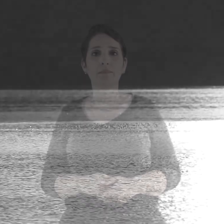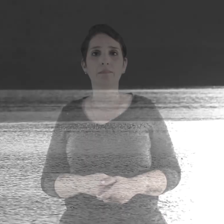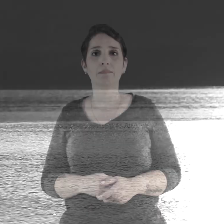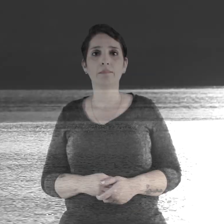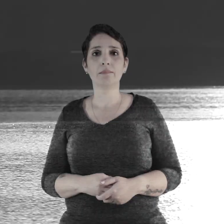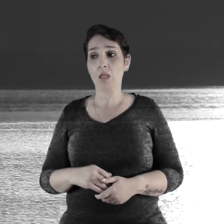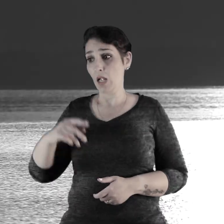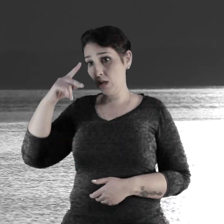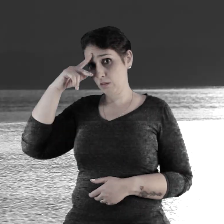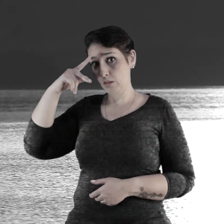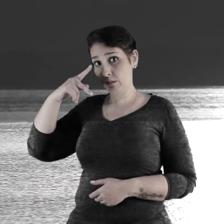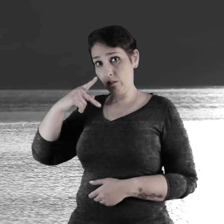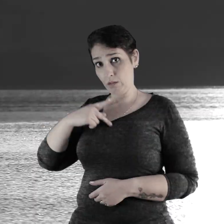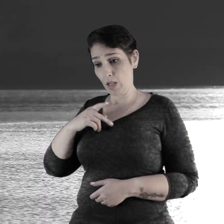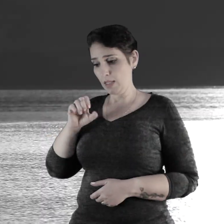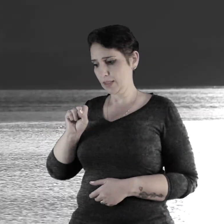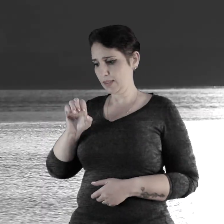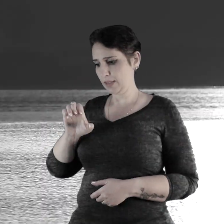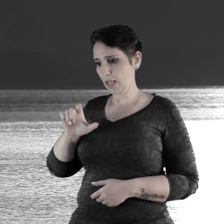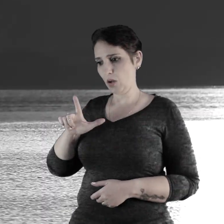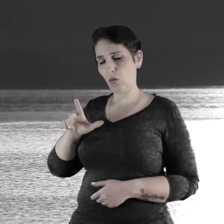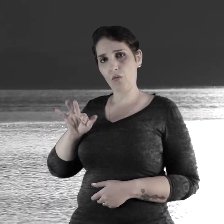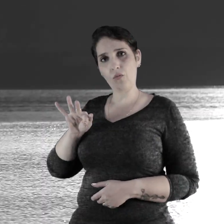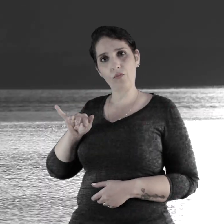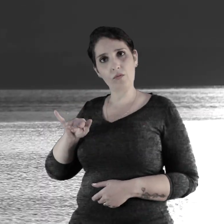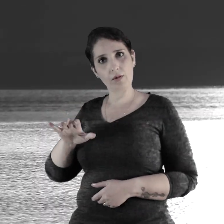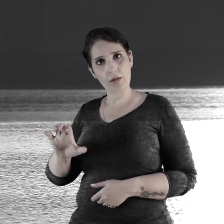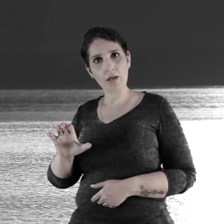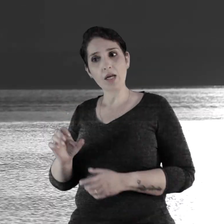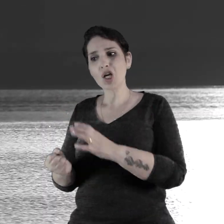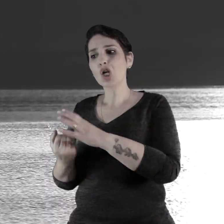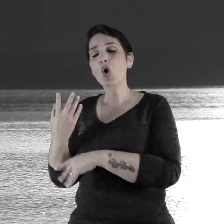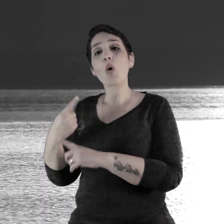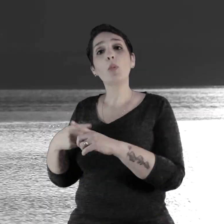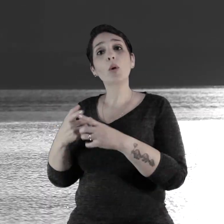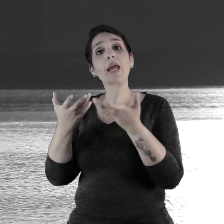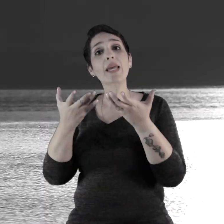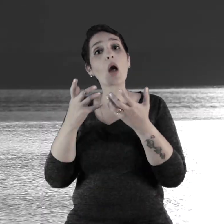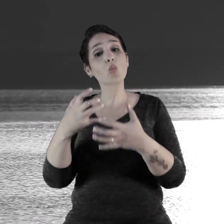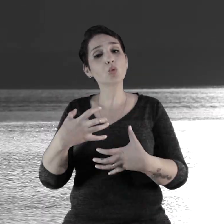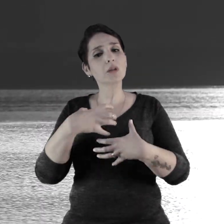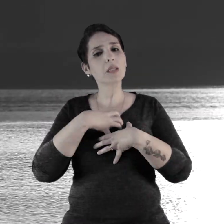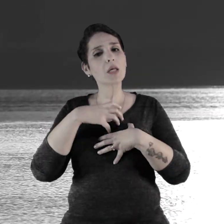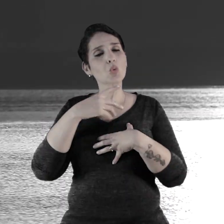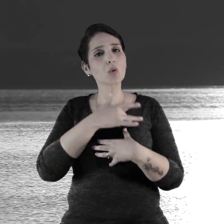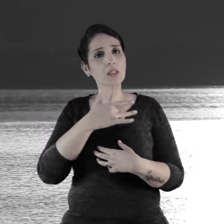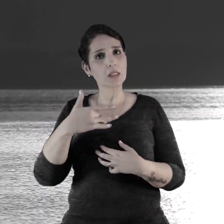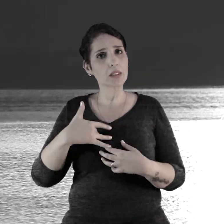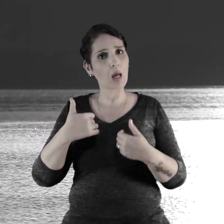O self desenvolvido para que você possa adquirir um senso saudável de individuação e autonomia